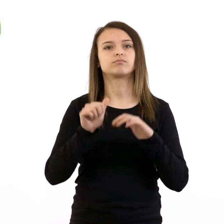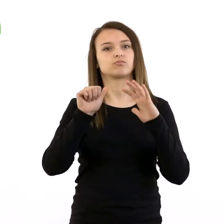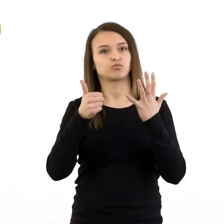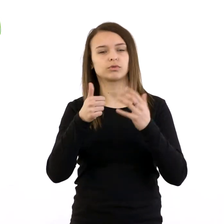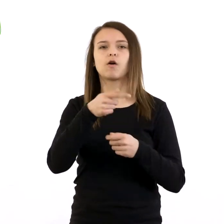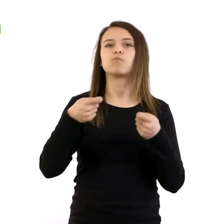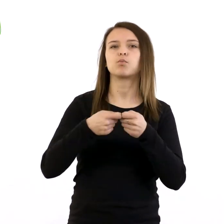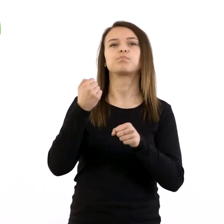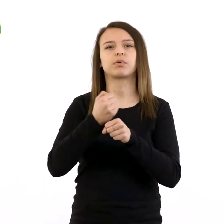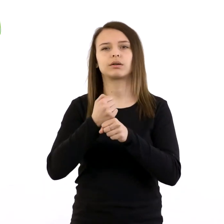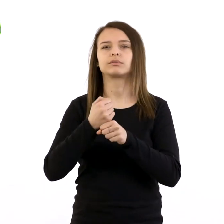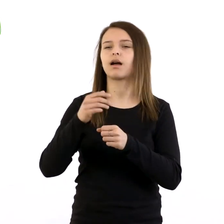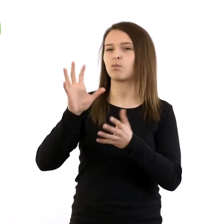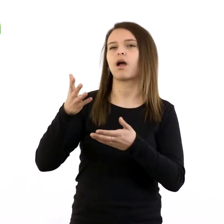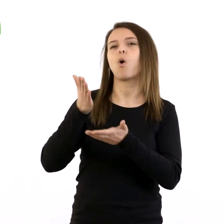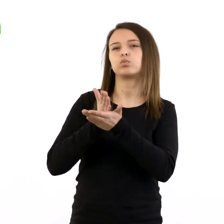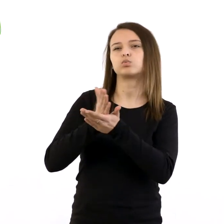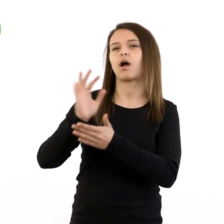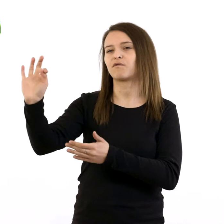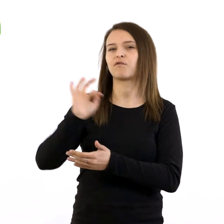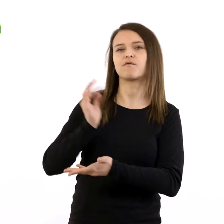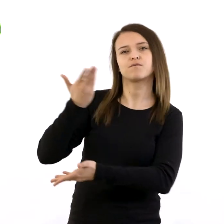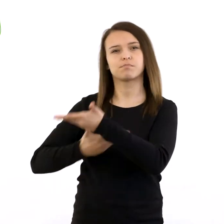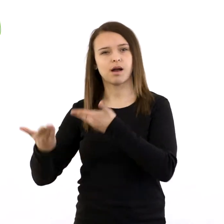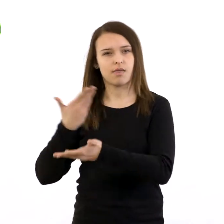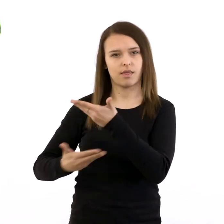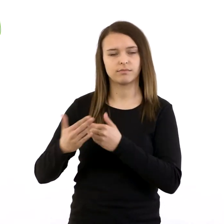współpraca barterowa (wymiana usług);